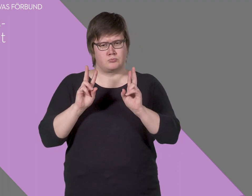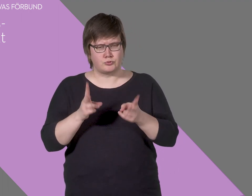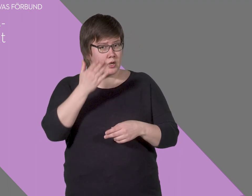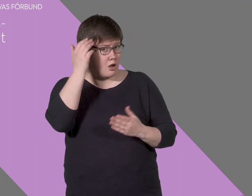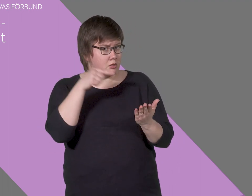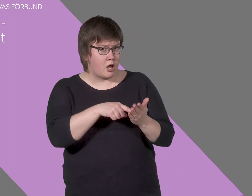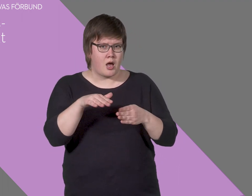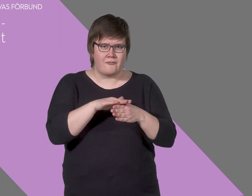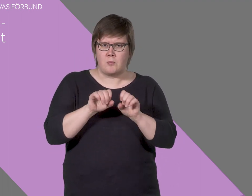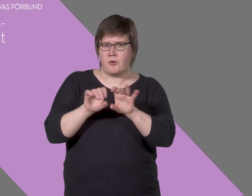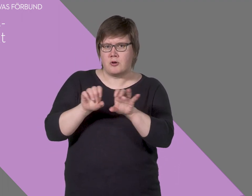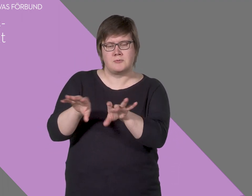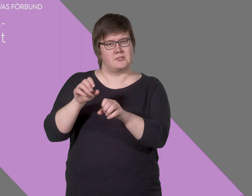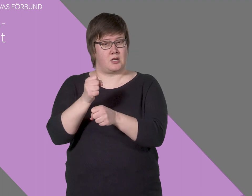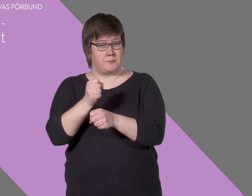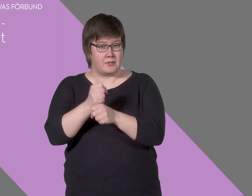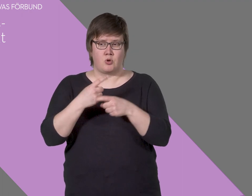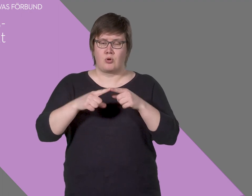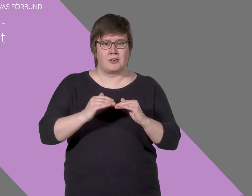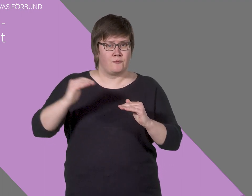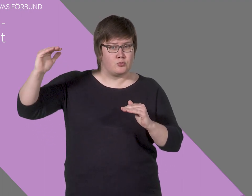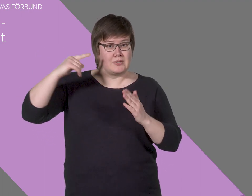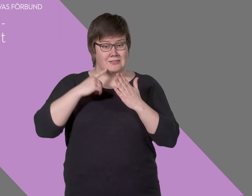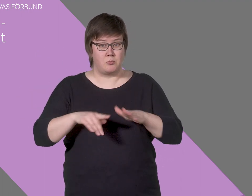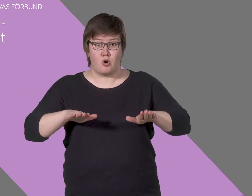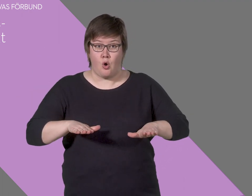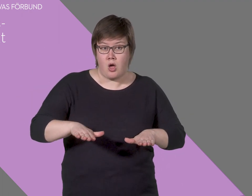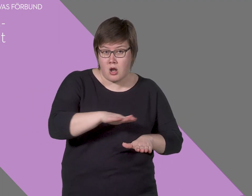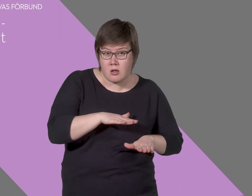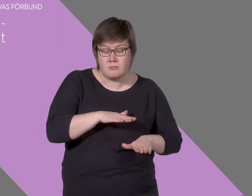och kan användas för påverkansarbete på lokal, -